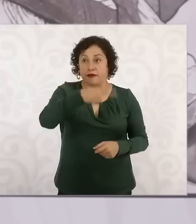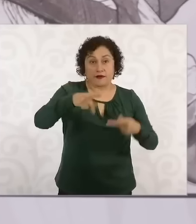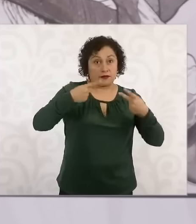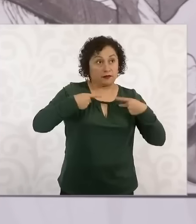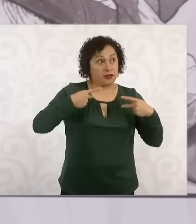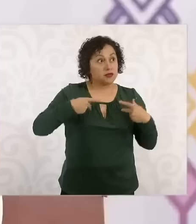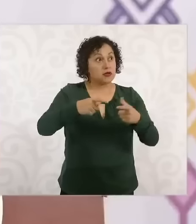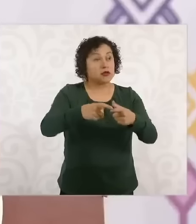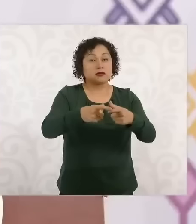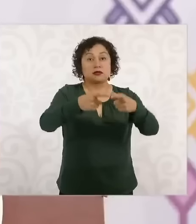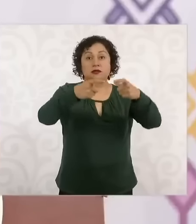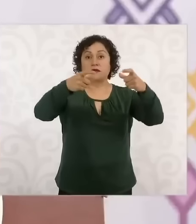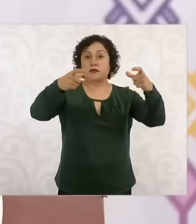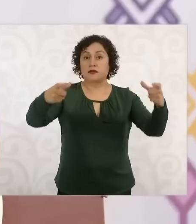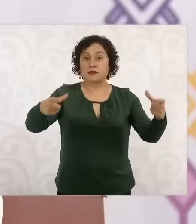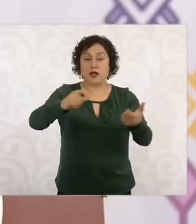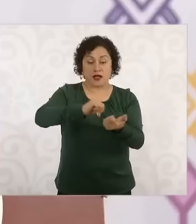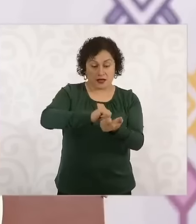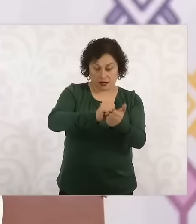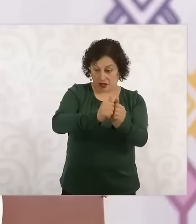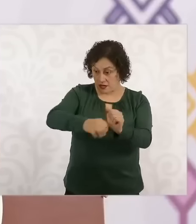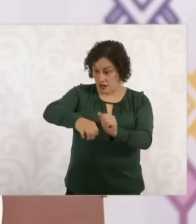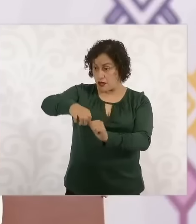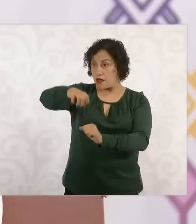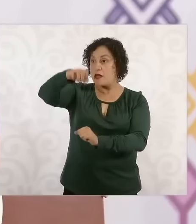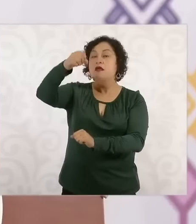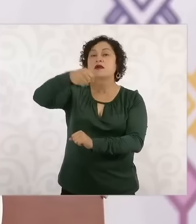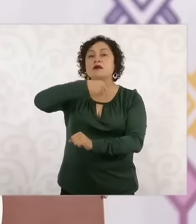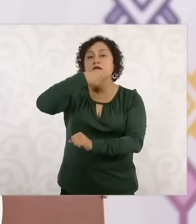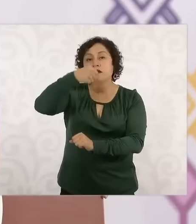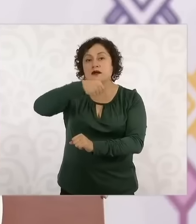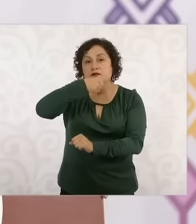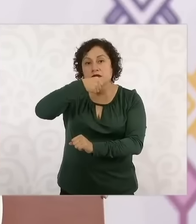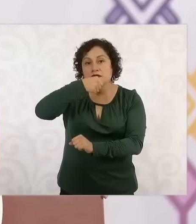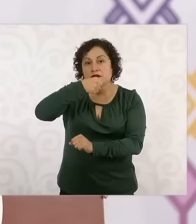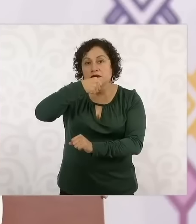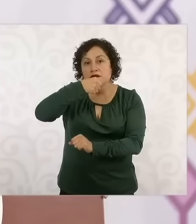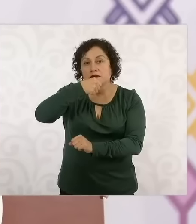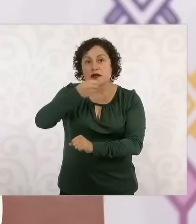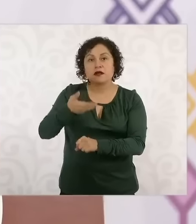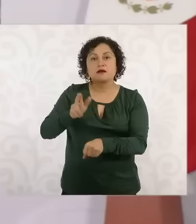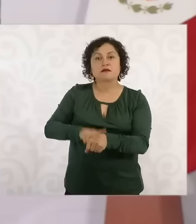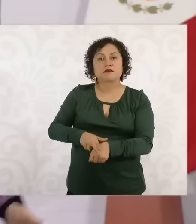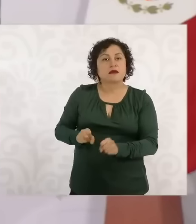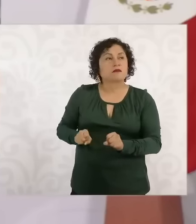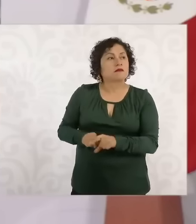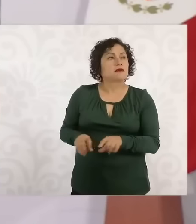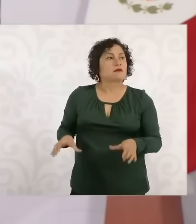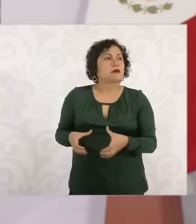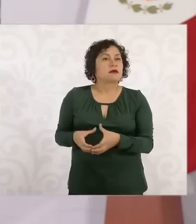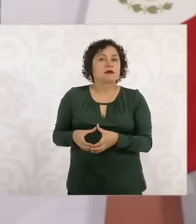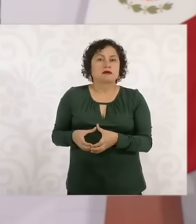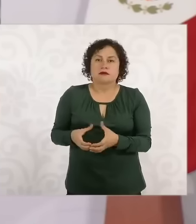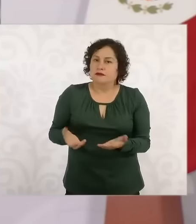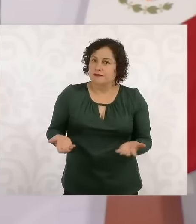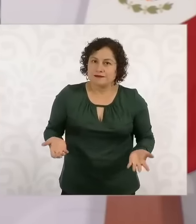nos hacemos mayores con estas enfermedades. Entonces, es un sistema integral de salud